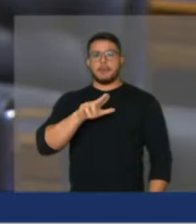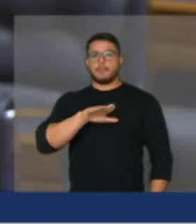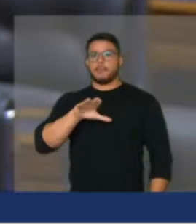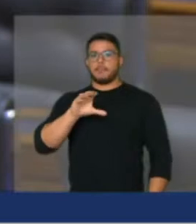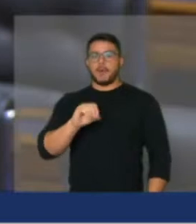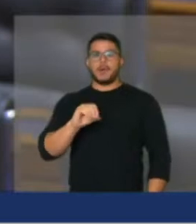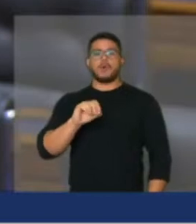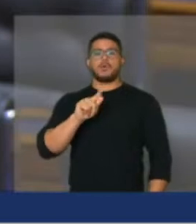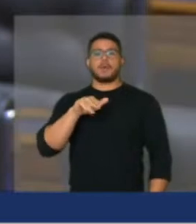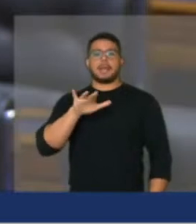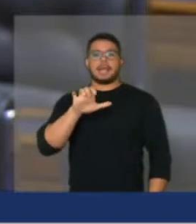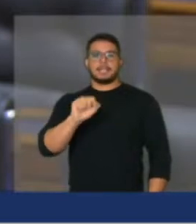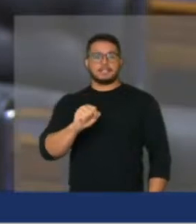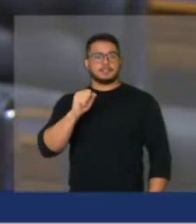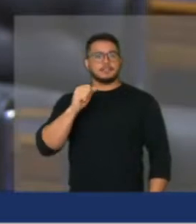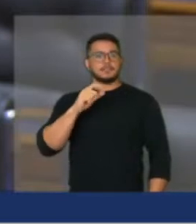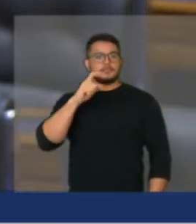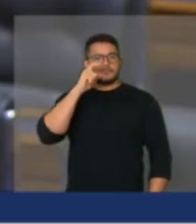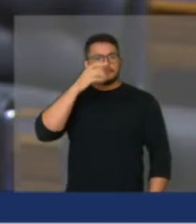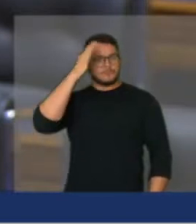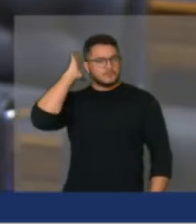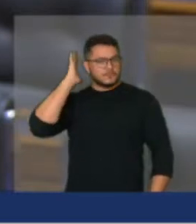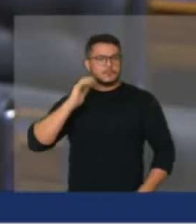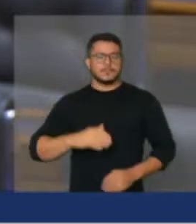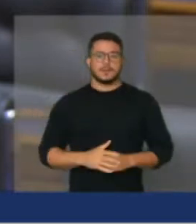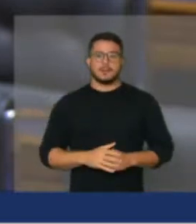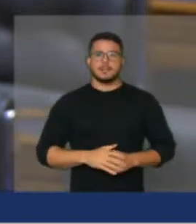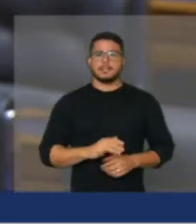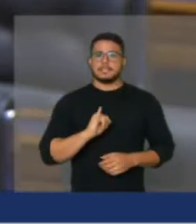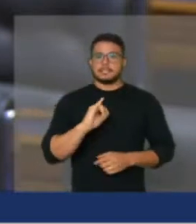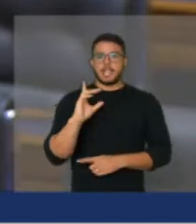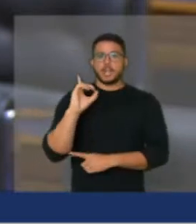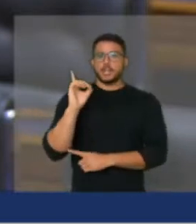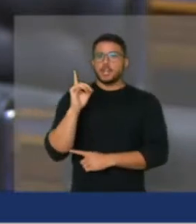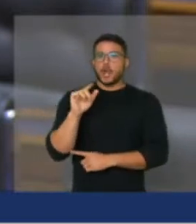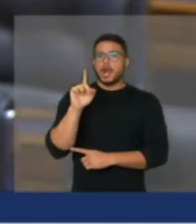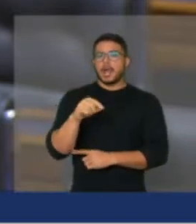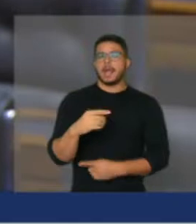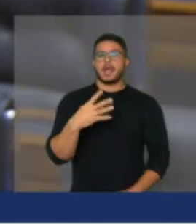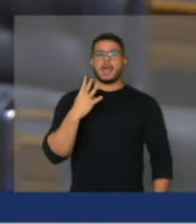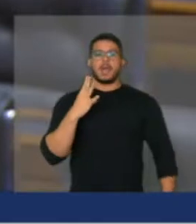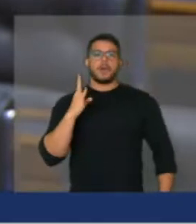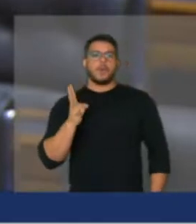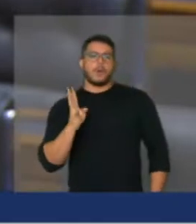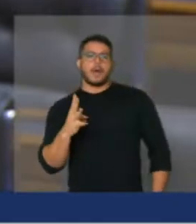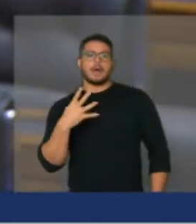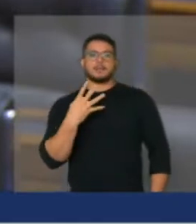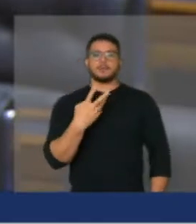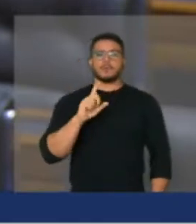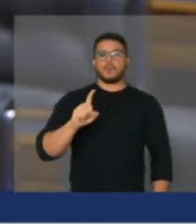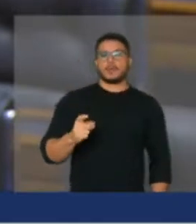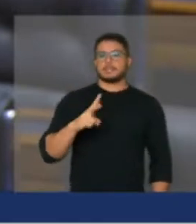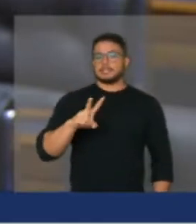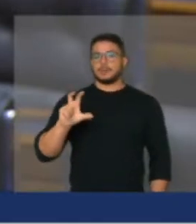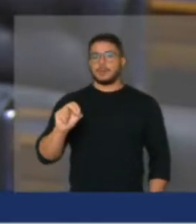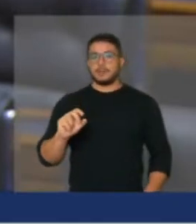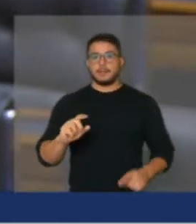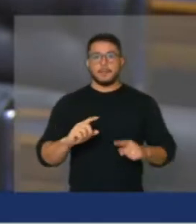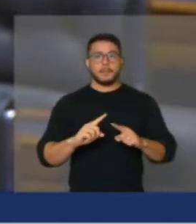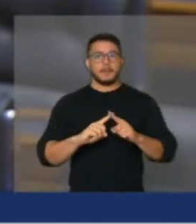OU 4,50, ESTAR 20% MAIS BARATA. SÓ COM O AUMENTO DO CÂMBIO O MINISTRO PAULO GUEDES NÃO CONSEGUIU... CONTROLAR A ECONOMIA